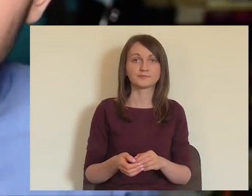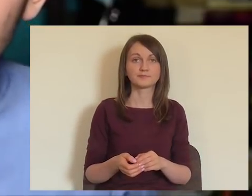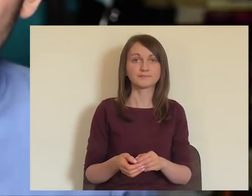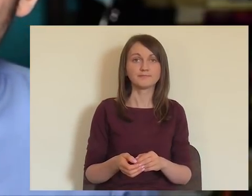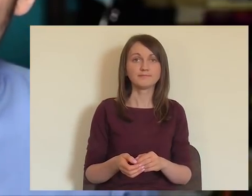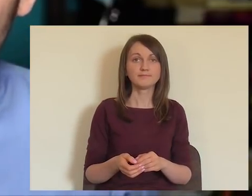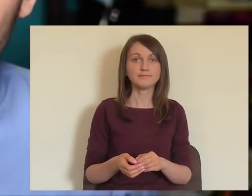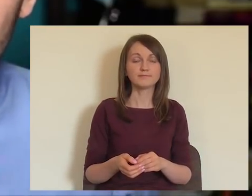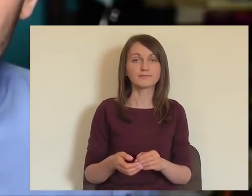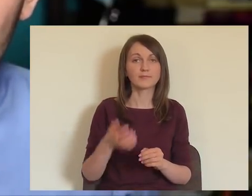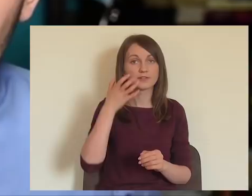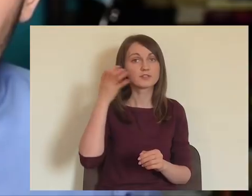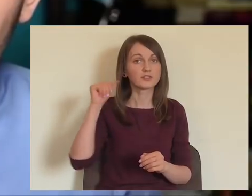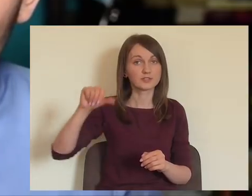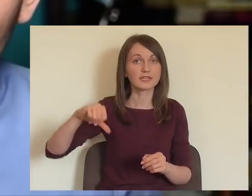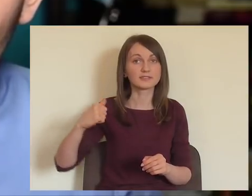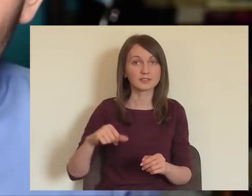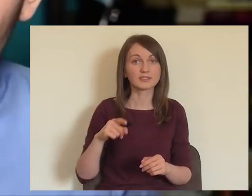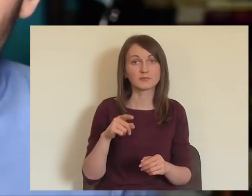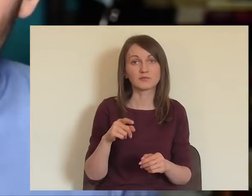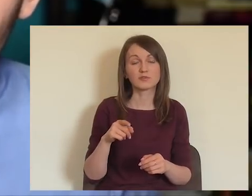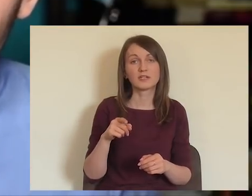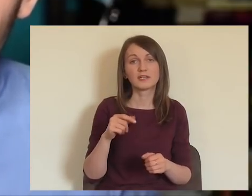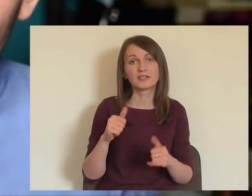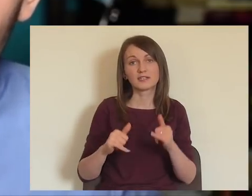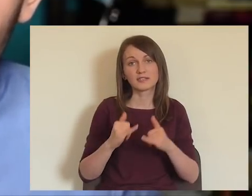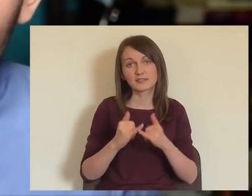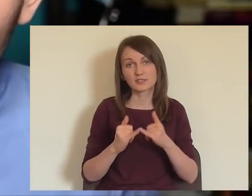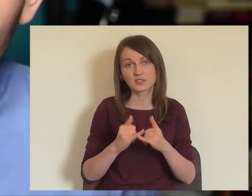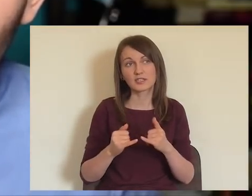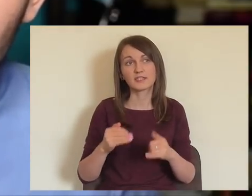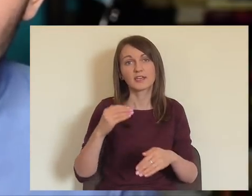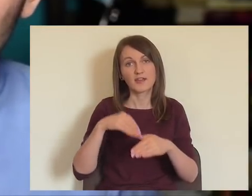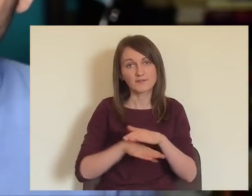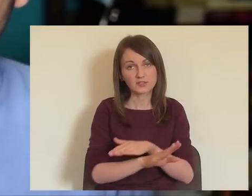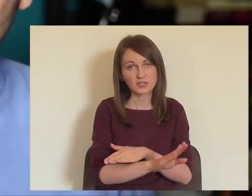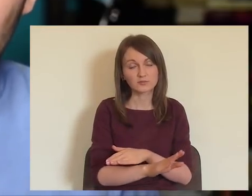Nawet jeśli wtedy z niego wyszedłeś, to wyjście po raz drugi z tego grobu